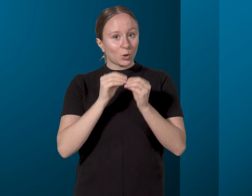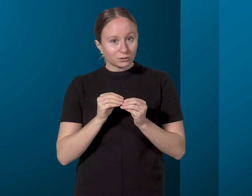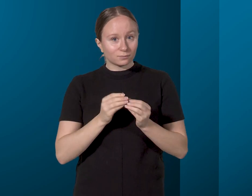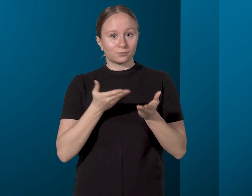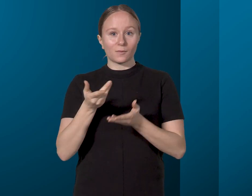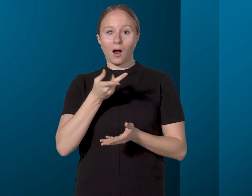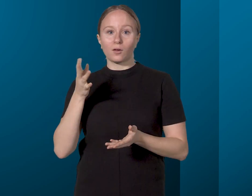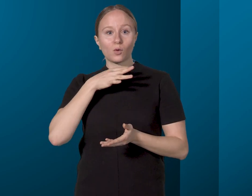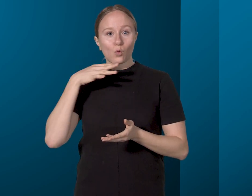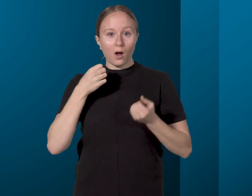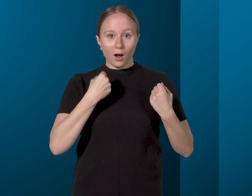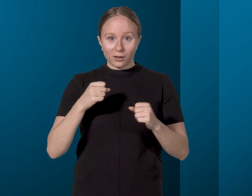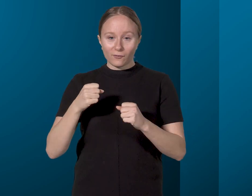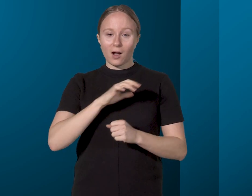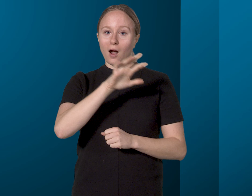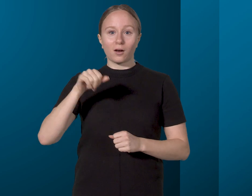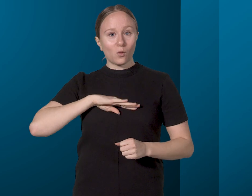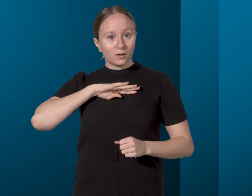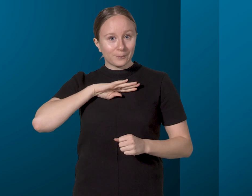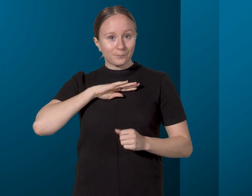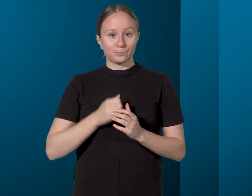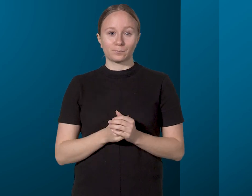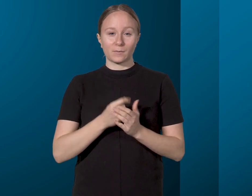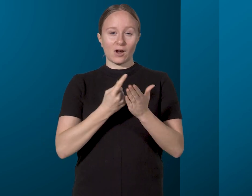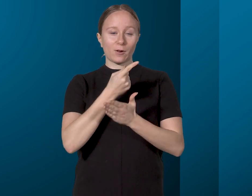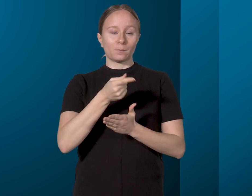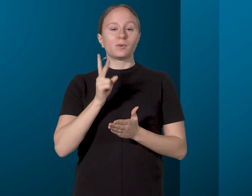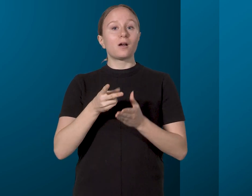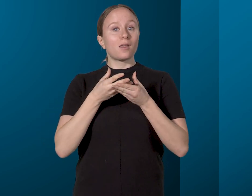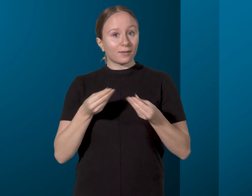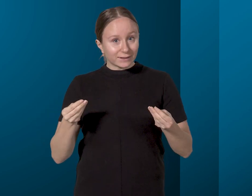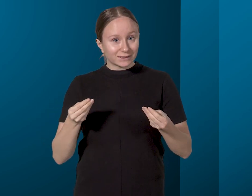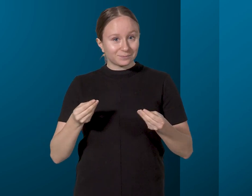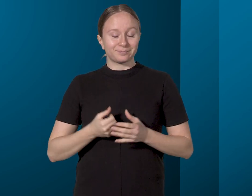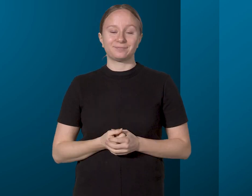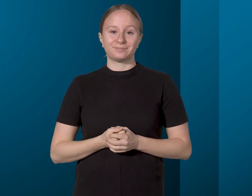pyssel och andra roliga aktiviteter för alla åldrar. Evenemanget är kostnadsfritt.